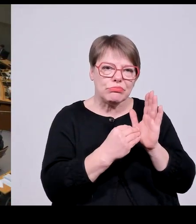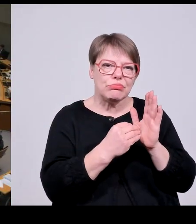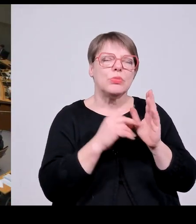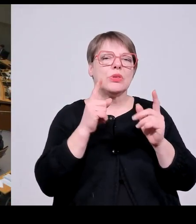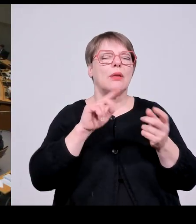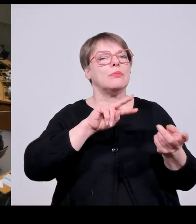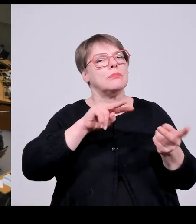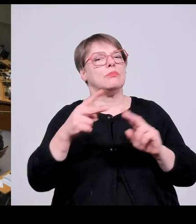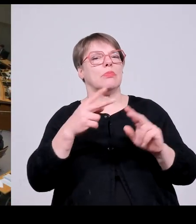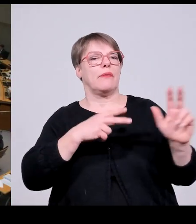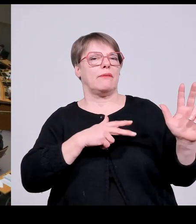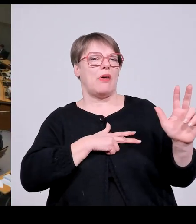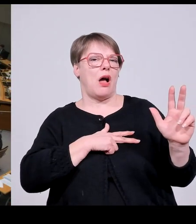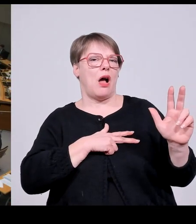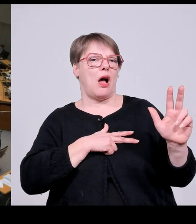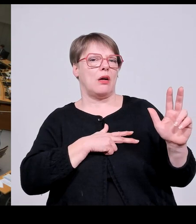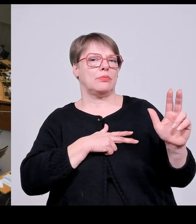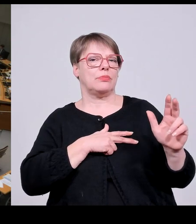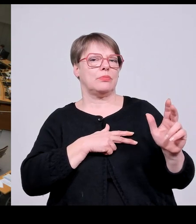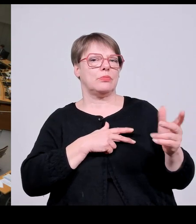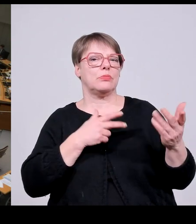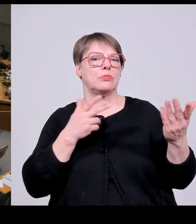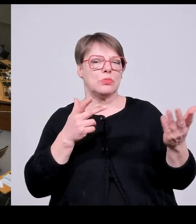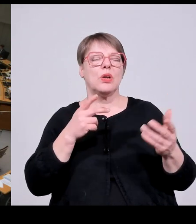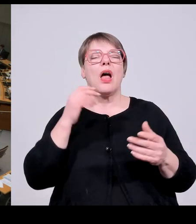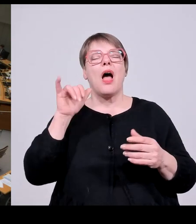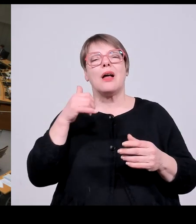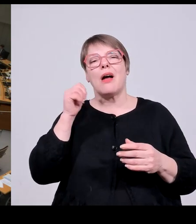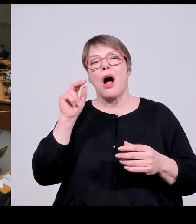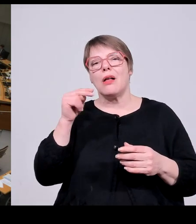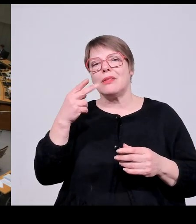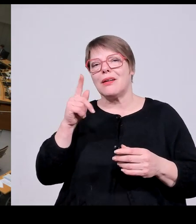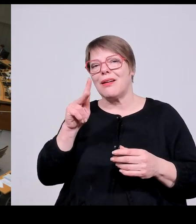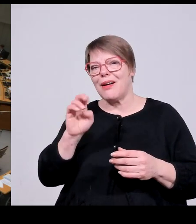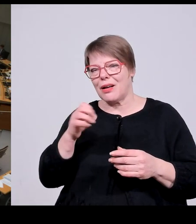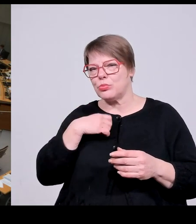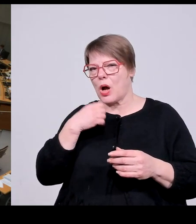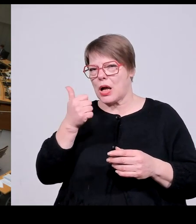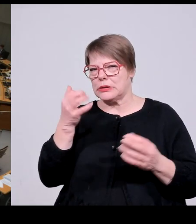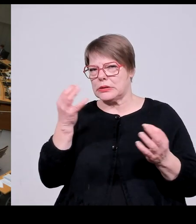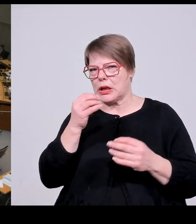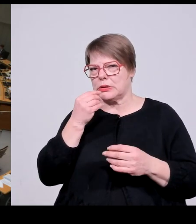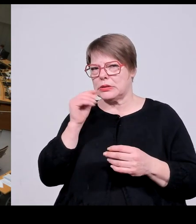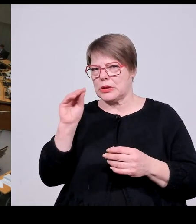Vielen Dank, Frau Kollegin. Für die FDP Fraktion hat der Kollege Förster jetzt das Wort.(Rednerwechsel)